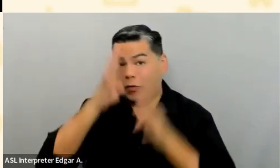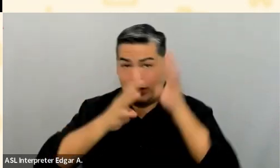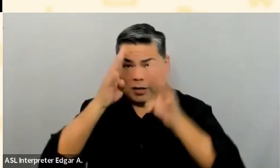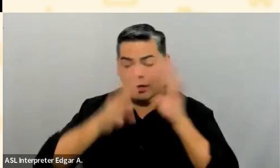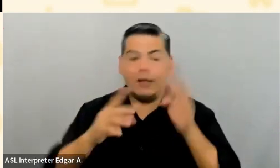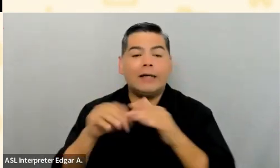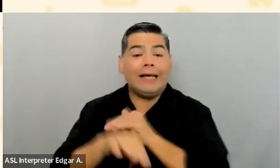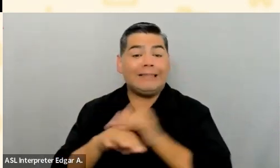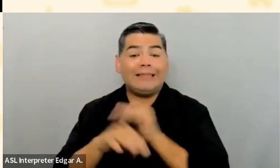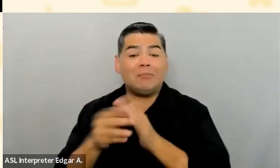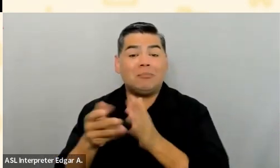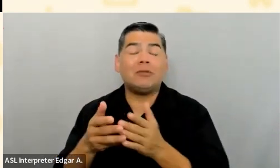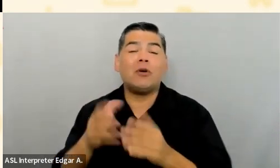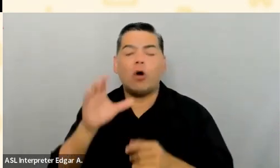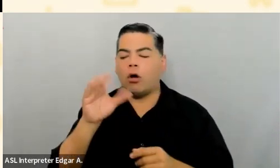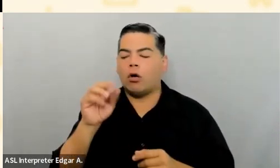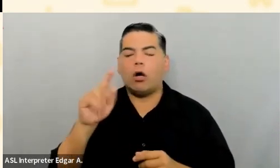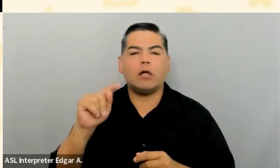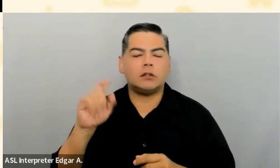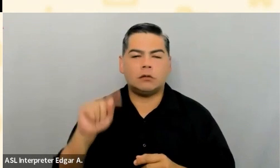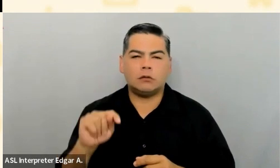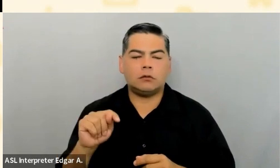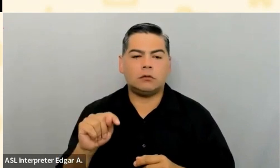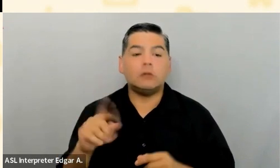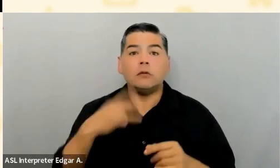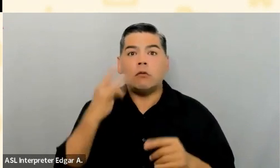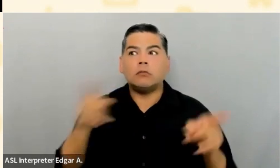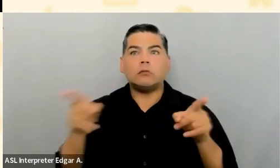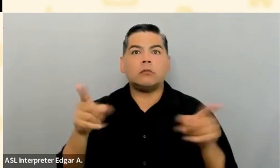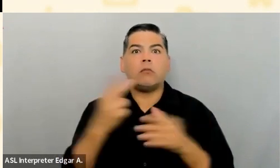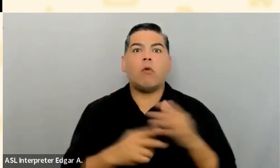Y la razón por la que ambos son importantes es porque quieres